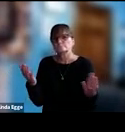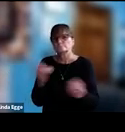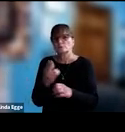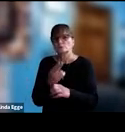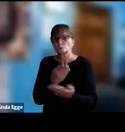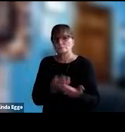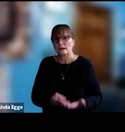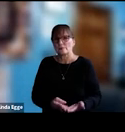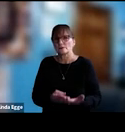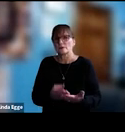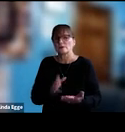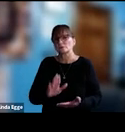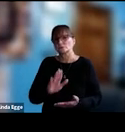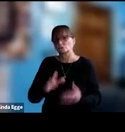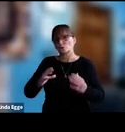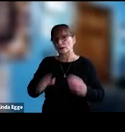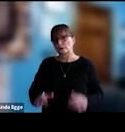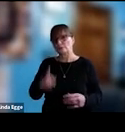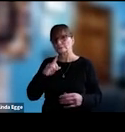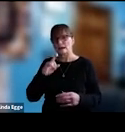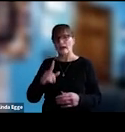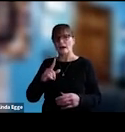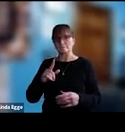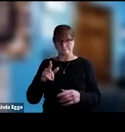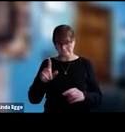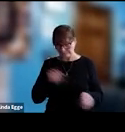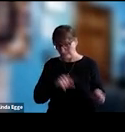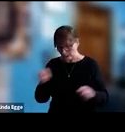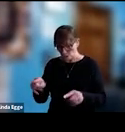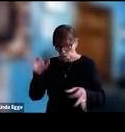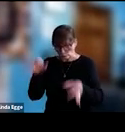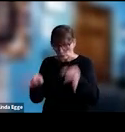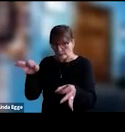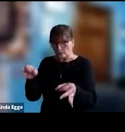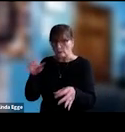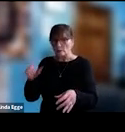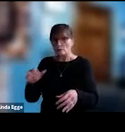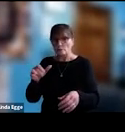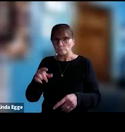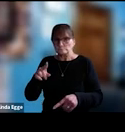es: ¿tiene su cliente capacidad de afrontar un juicio? ¿Fue declarado incompetente para afrontar un juicio?